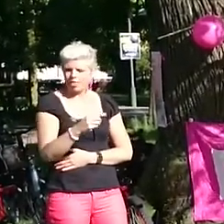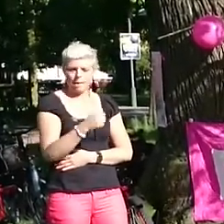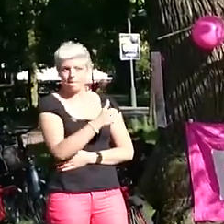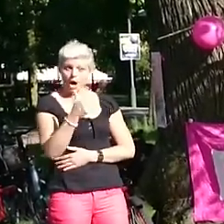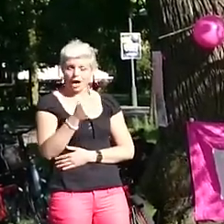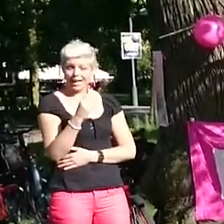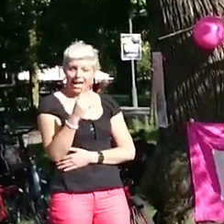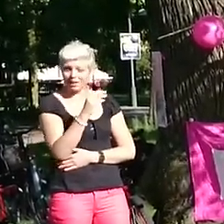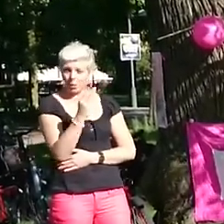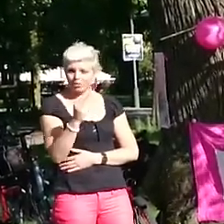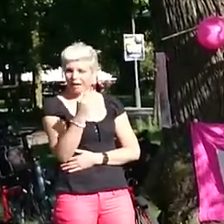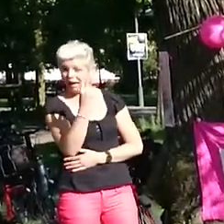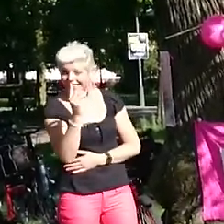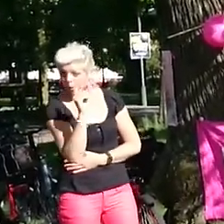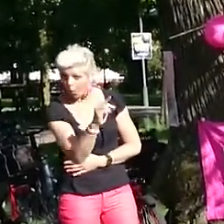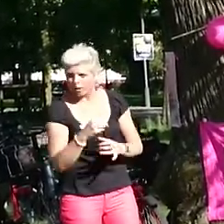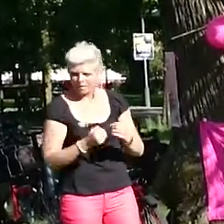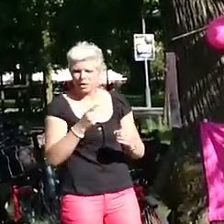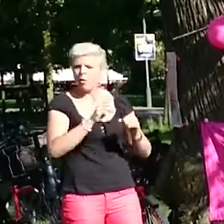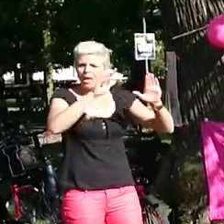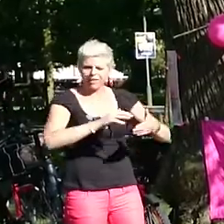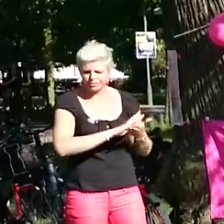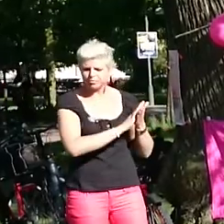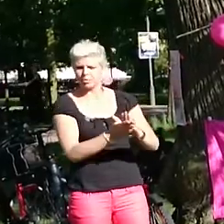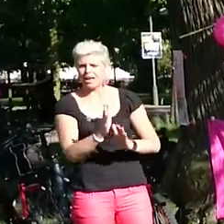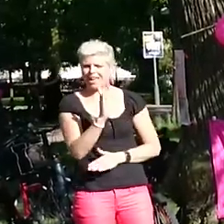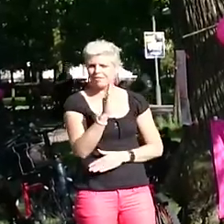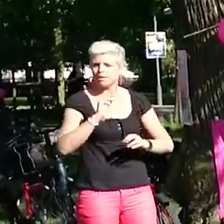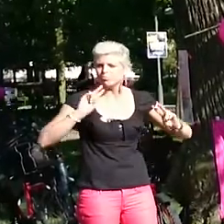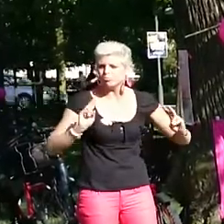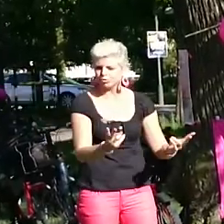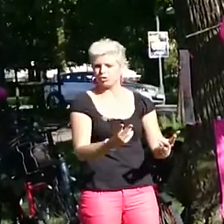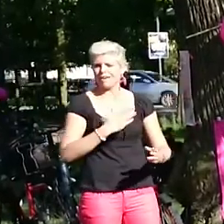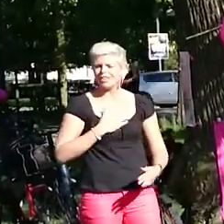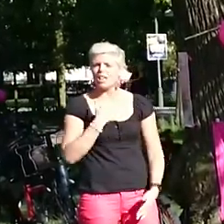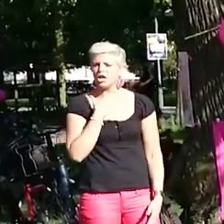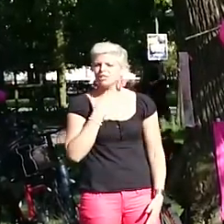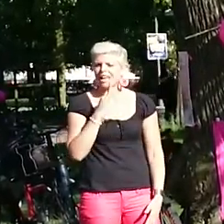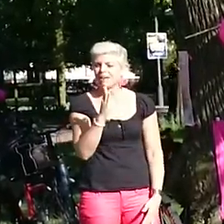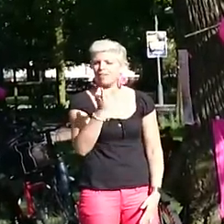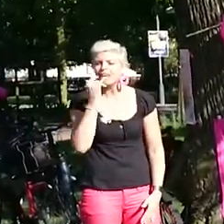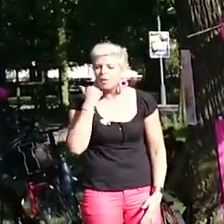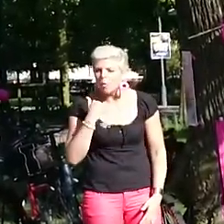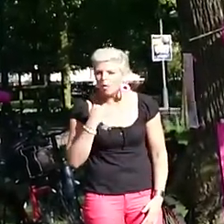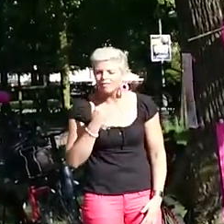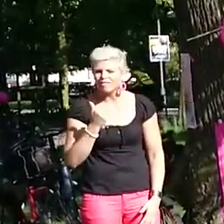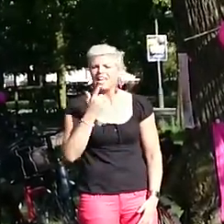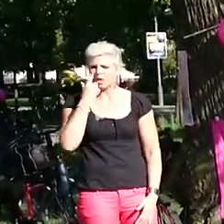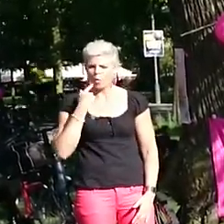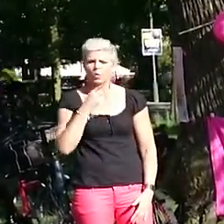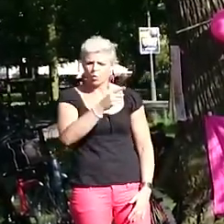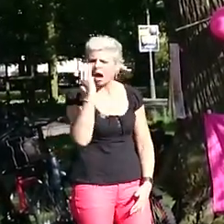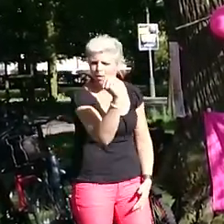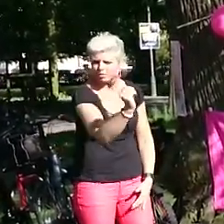[Skratt från publiken] Men hon hade också blivit feminist. Hon ville rösta på Feministiskt Initiativ. Igår gjorde Marianne Poyer (?) det!